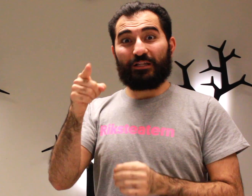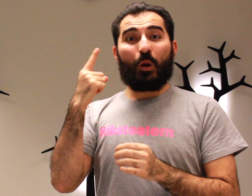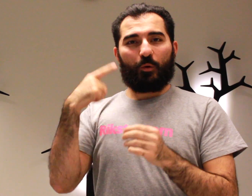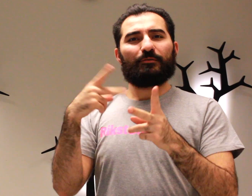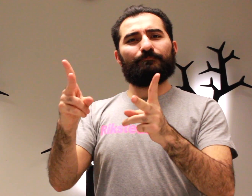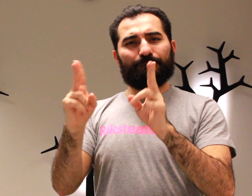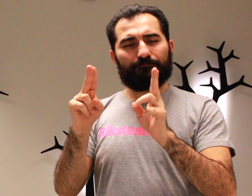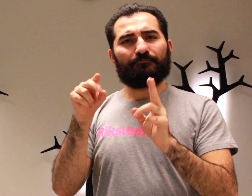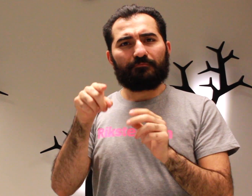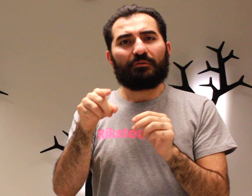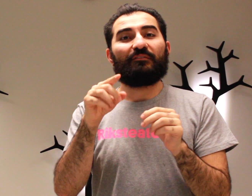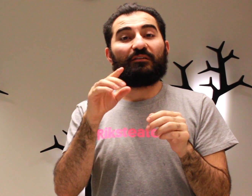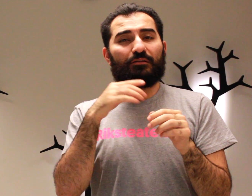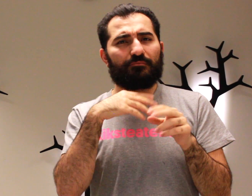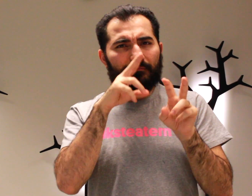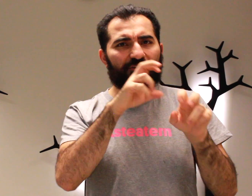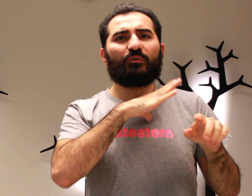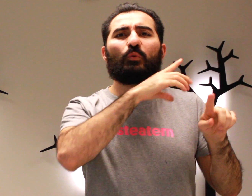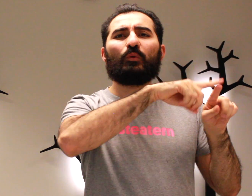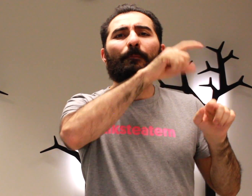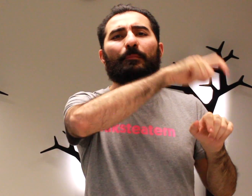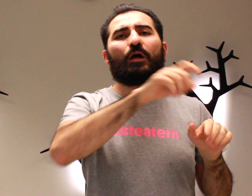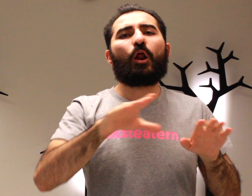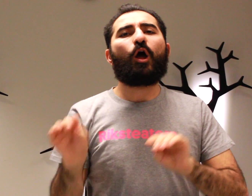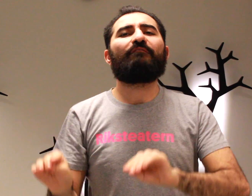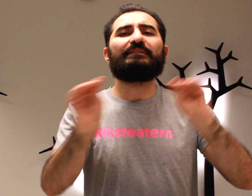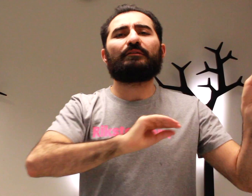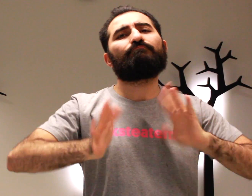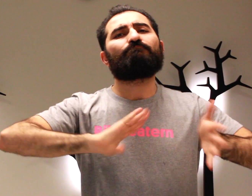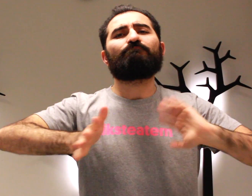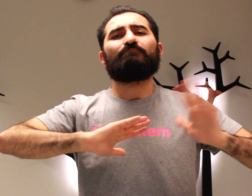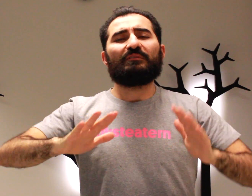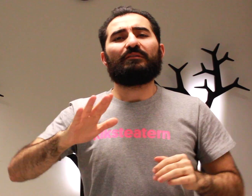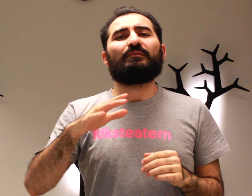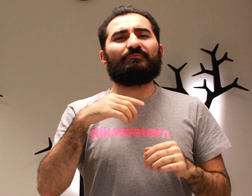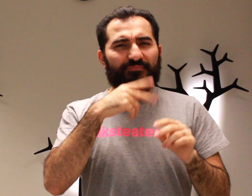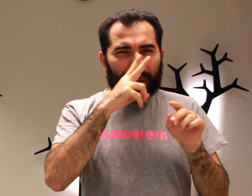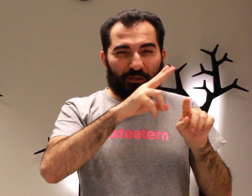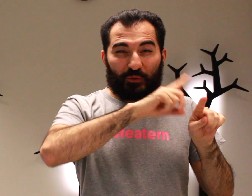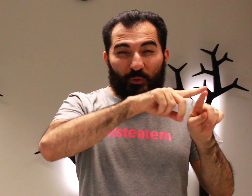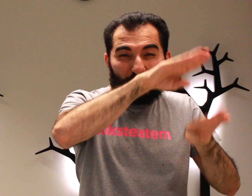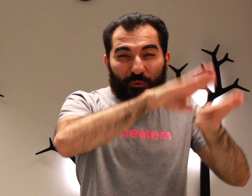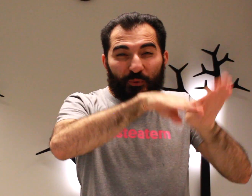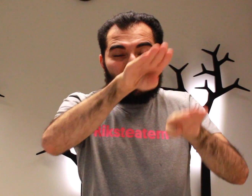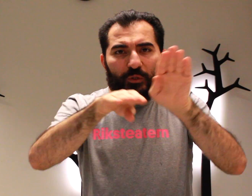Låten har jag jobbat med och tagit fram olika teckenspråksöversättningar från olika personer. De skiljer verkligen sig åt från varandra!